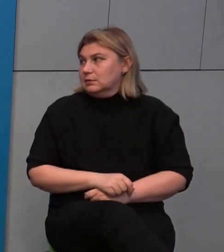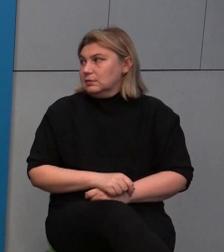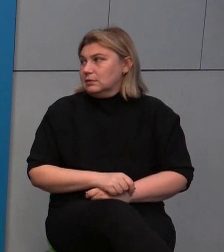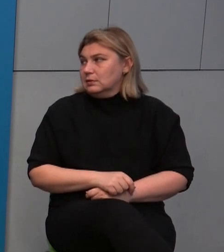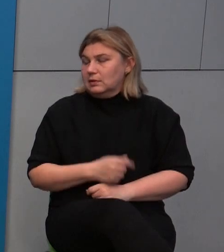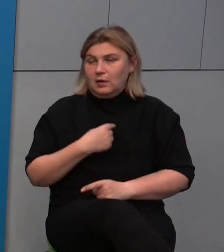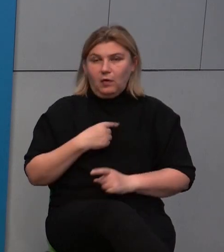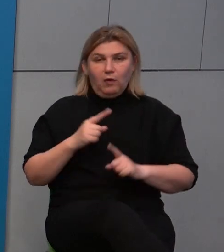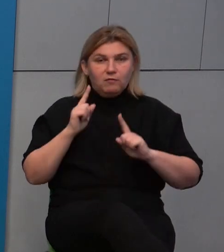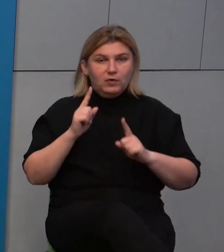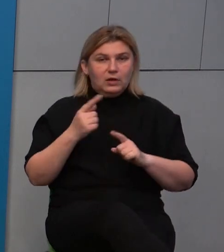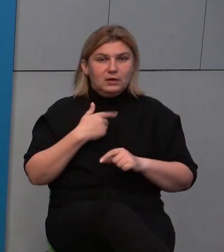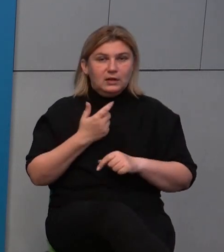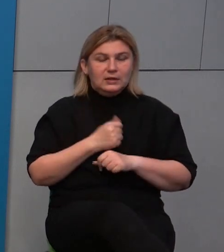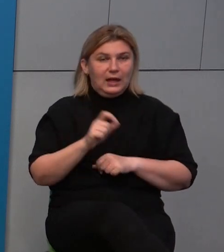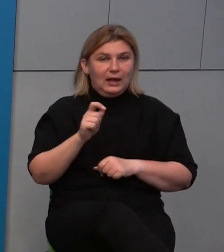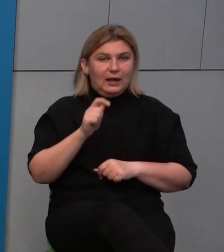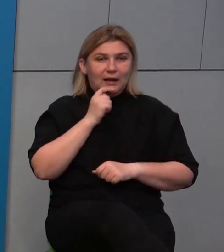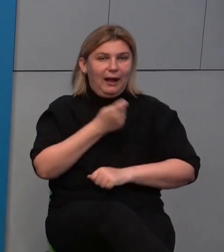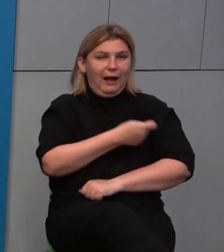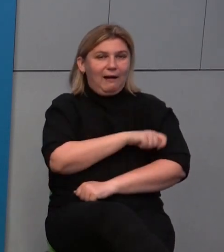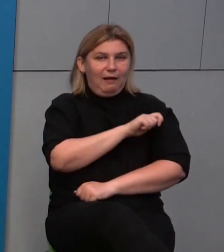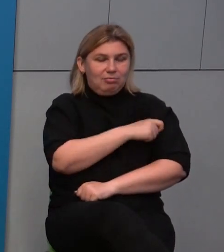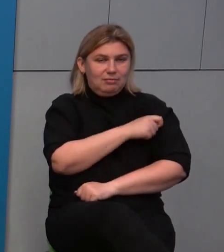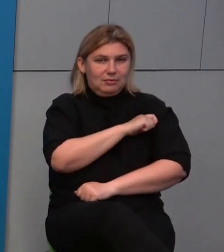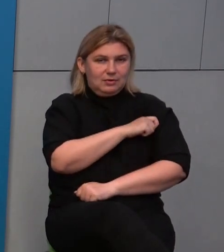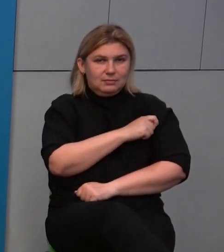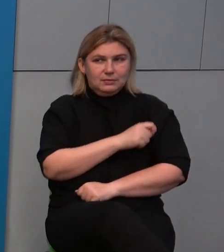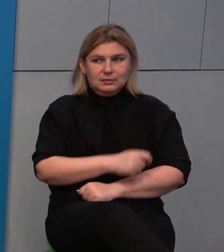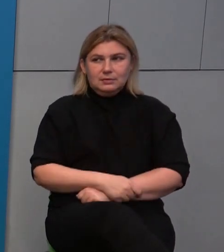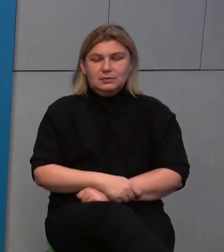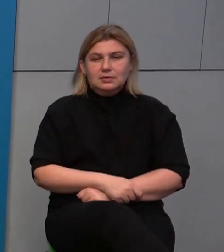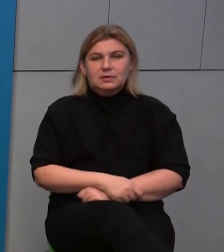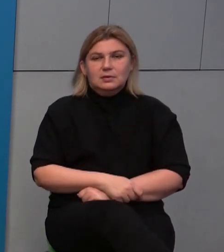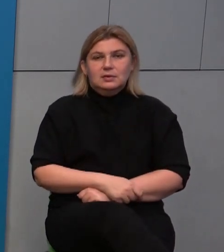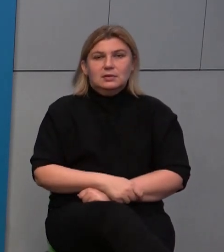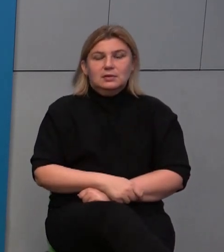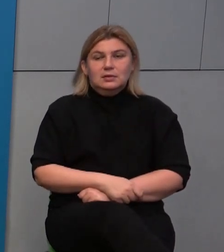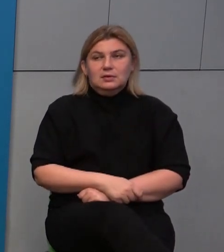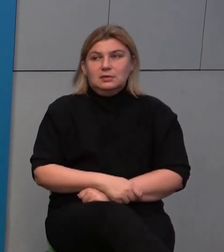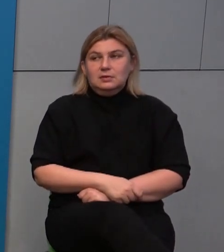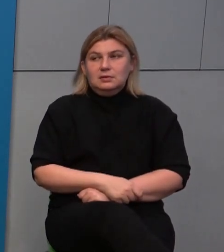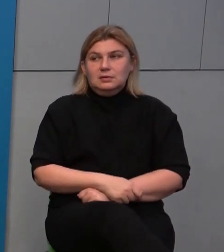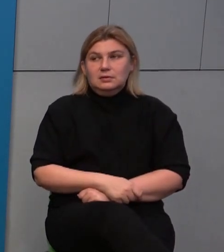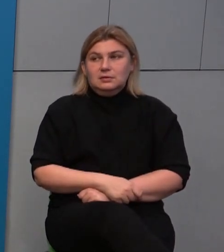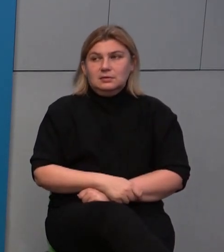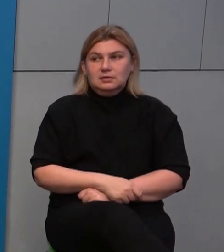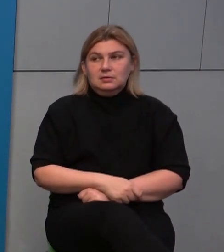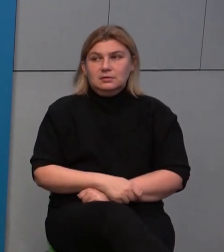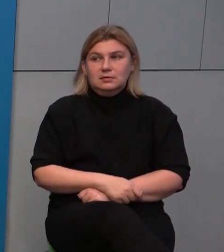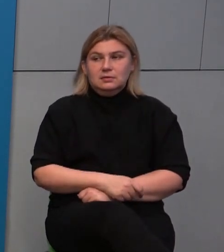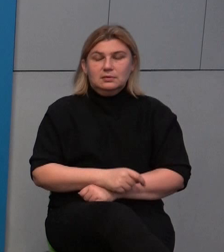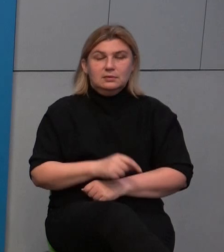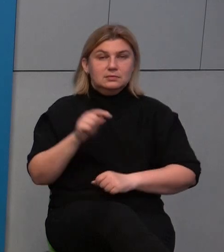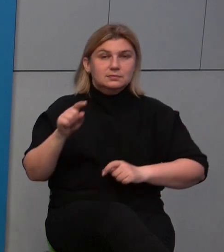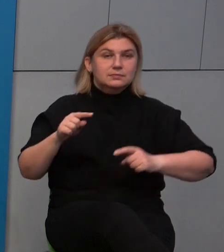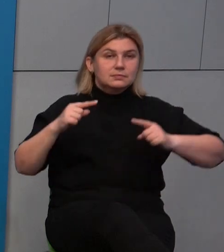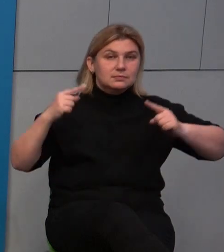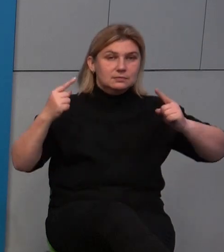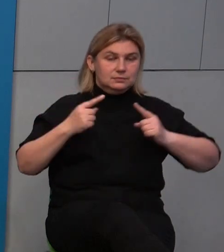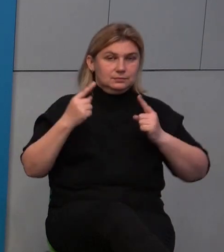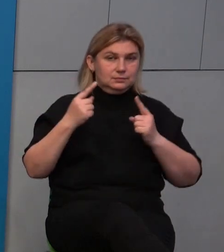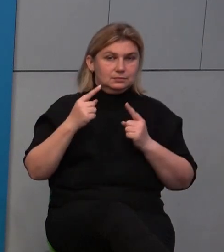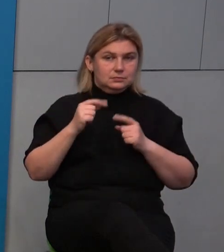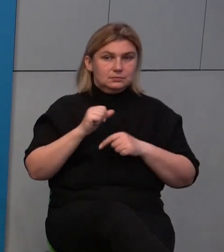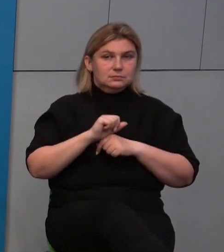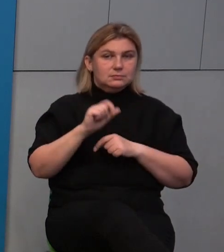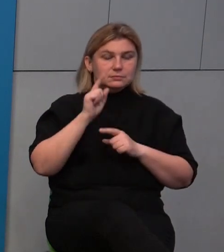że nie jestem agentką Mosadu i po prostu ta sytuacja jest naprawdę,